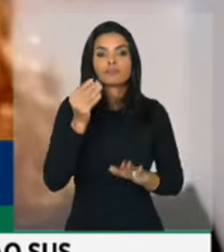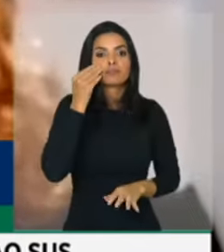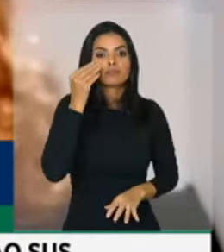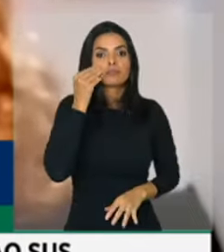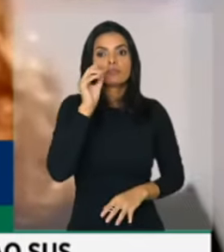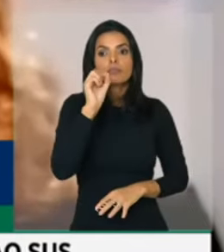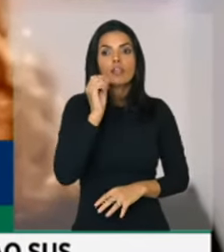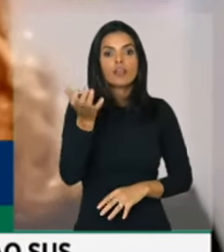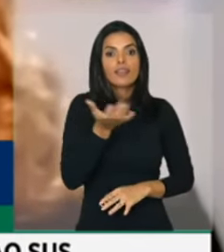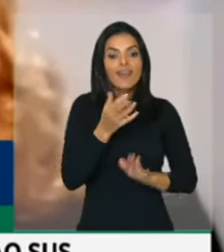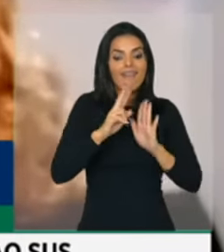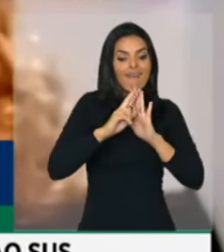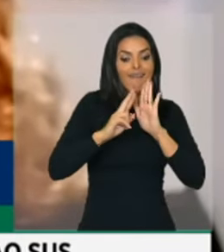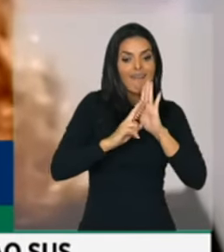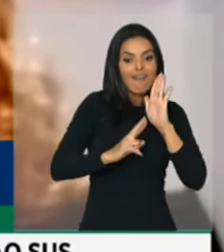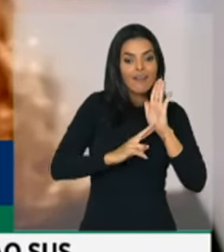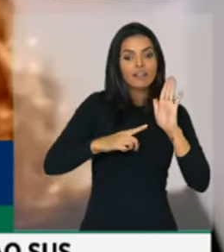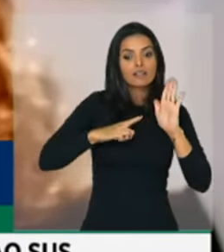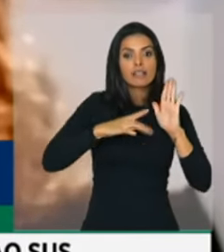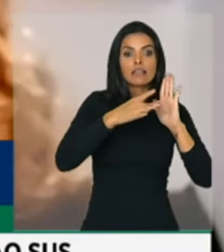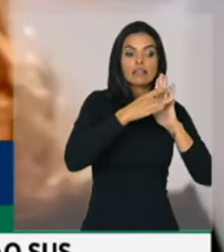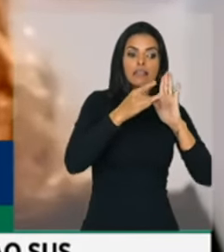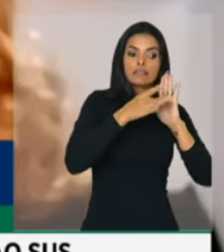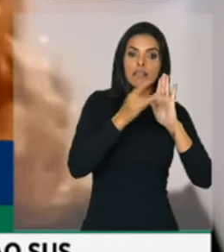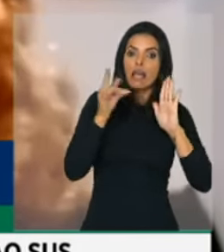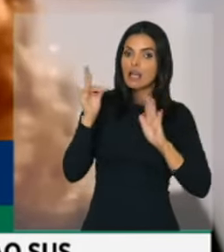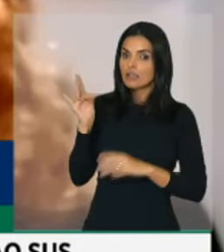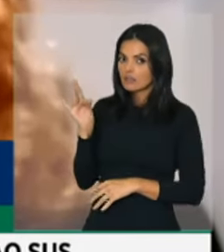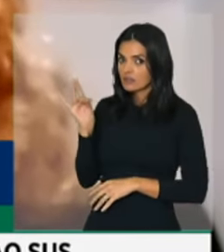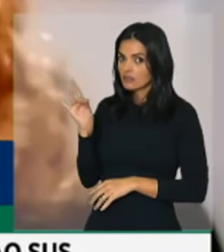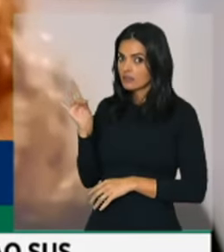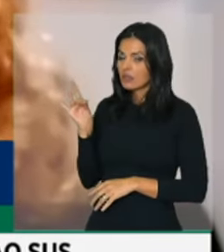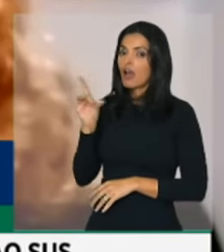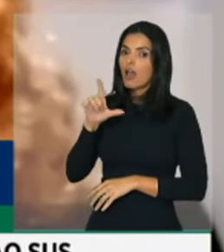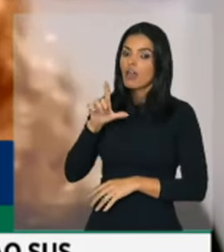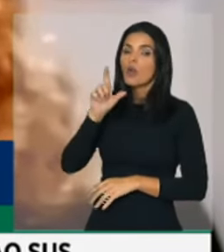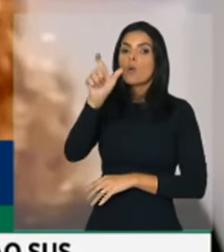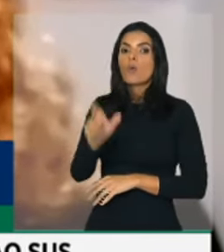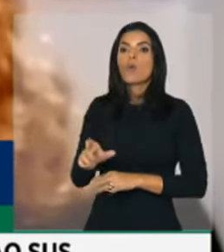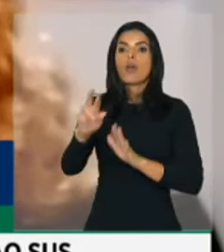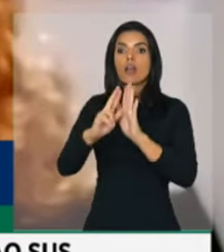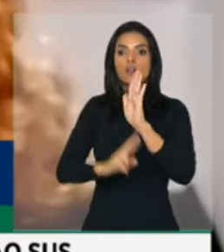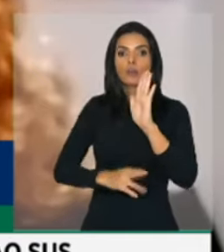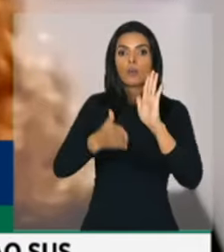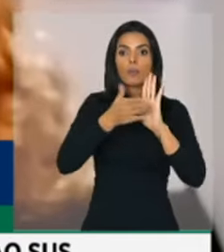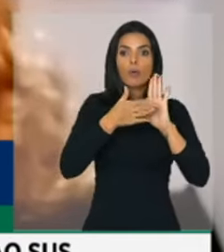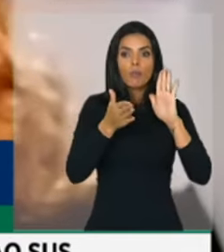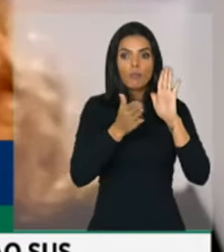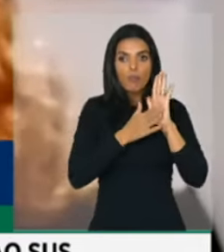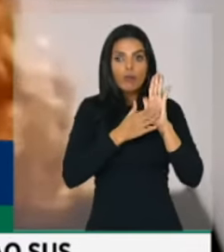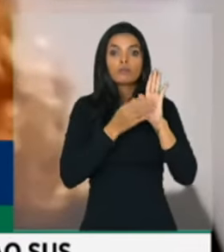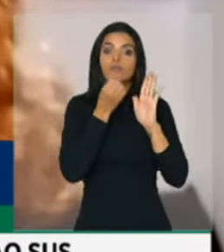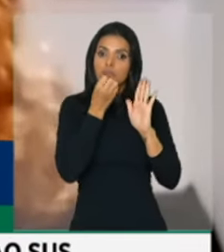RELATOR FEZ UMA PROPOSTA QUE TODA OPOSIÇÃO ESTÁ ACEITANDO. EU FAÇO UM APELO PARA QUE A GENTE CONSTRUA ESSA